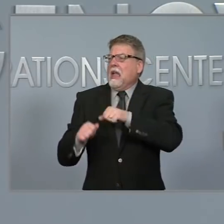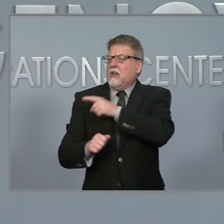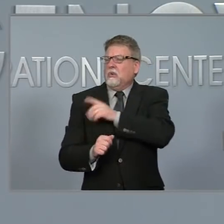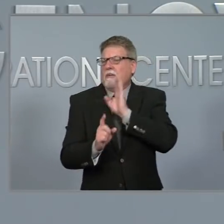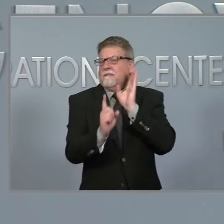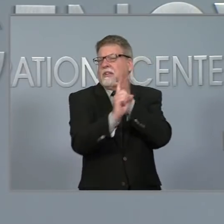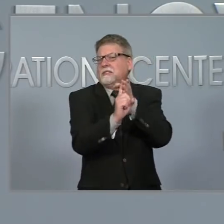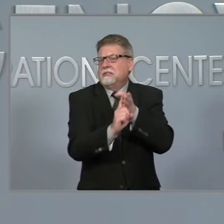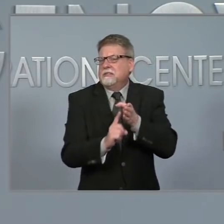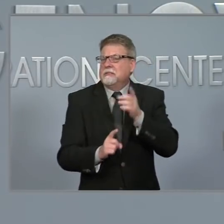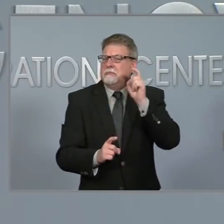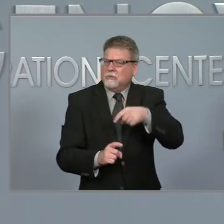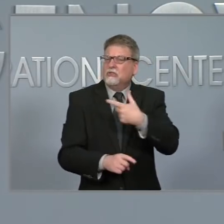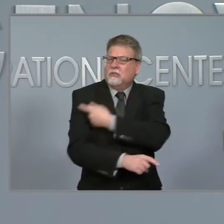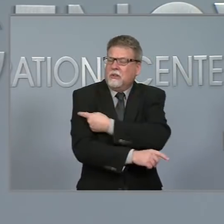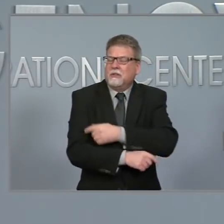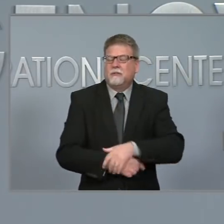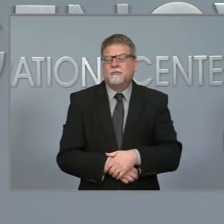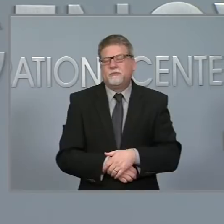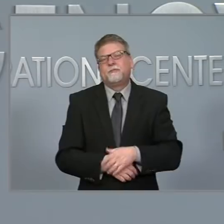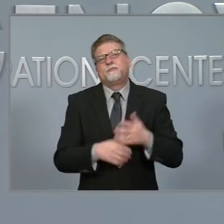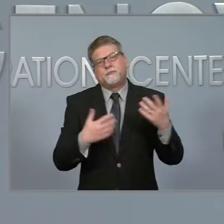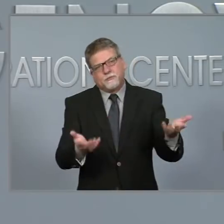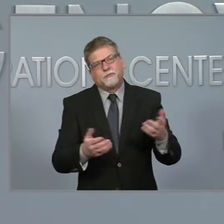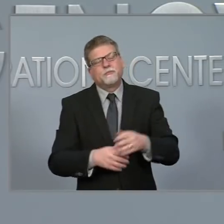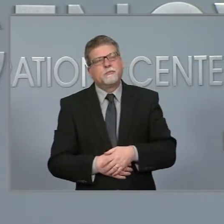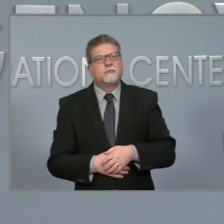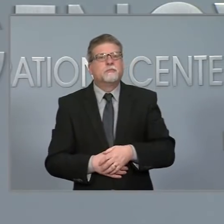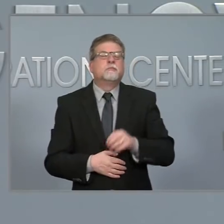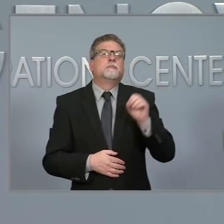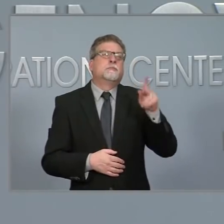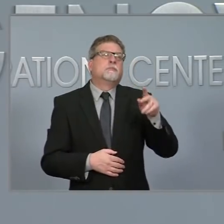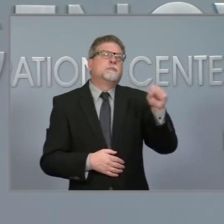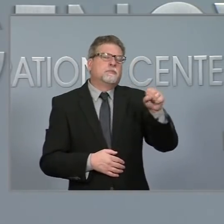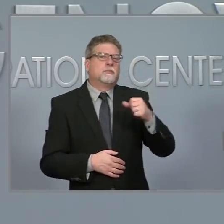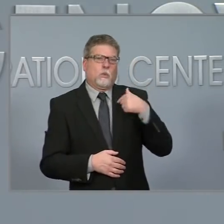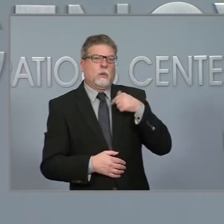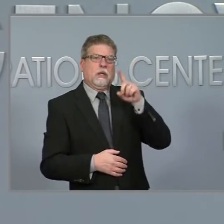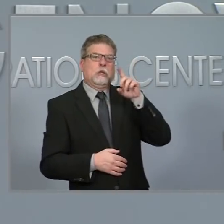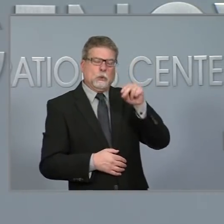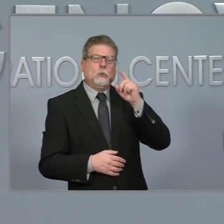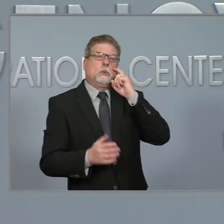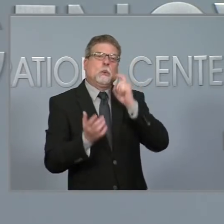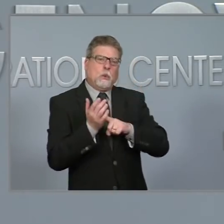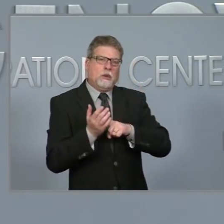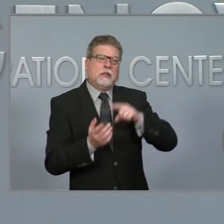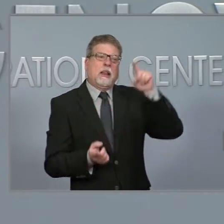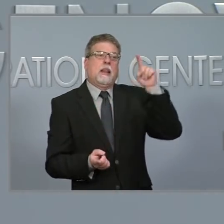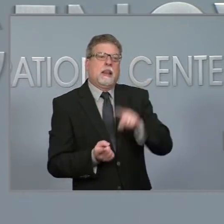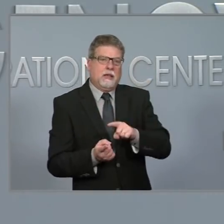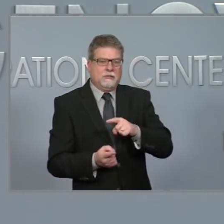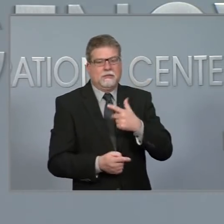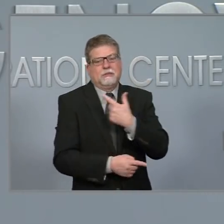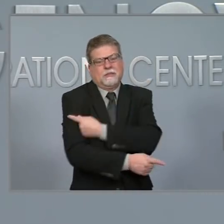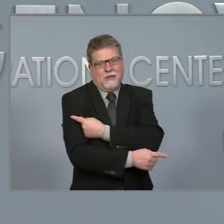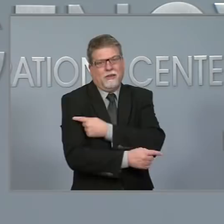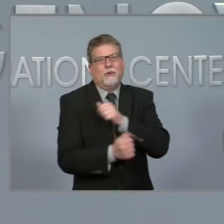bajo especialmente